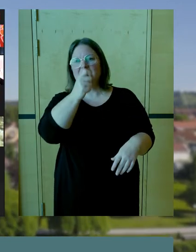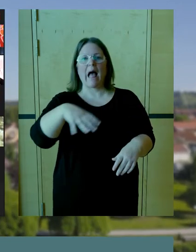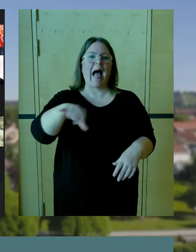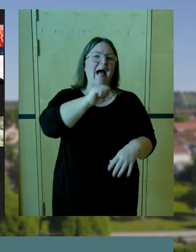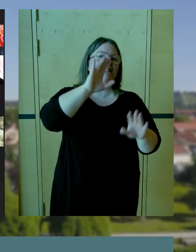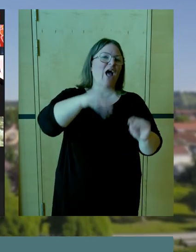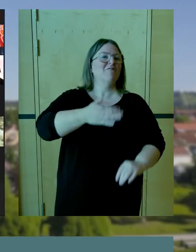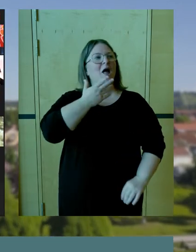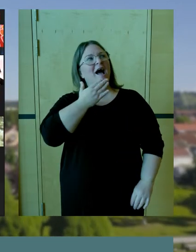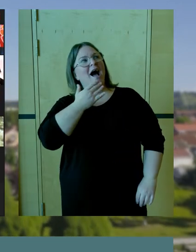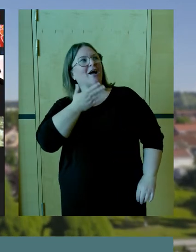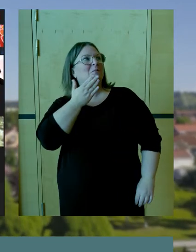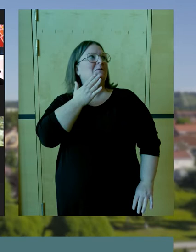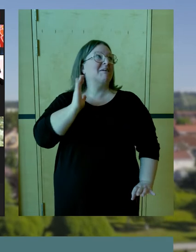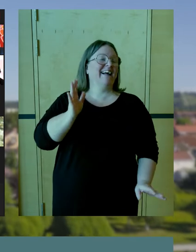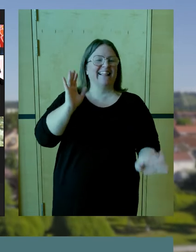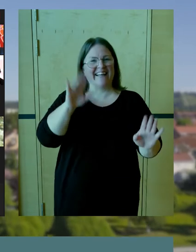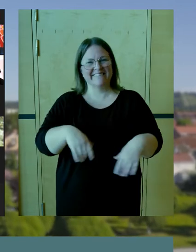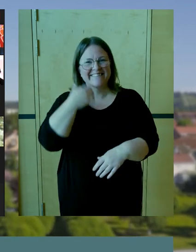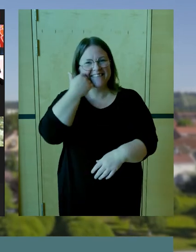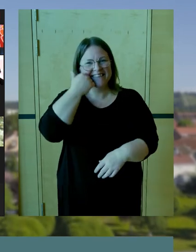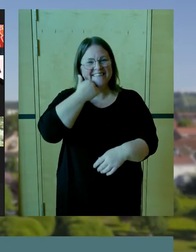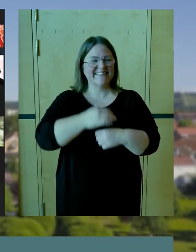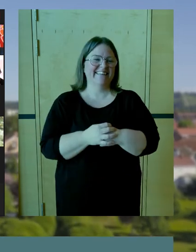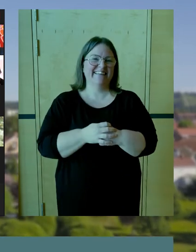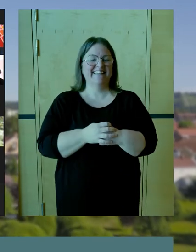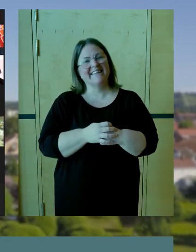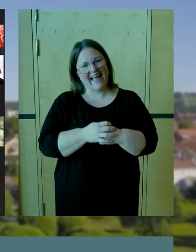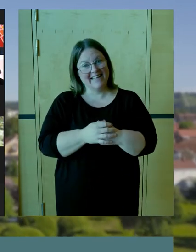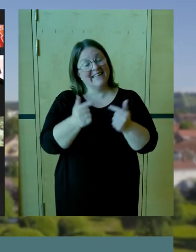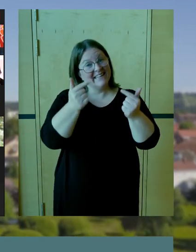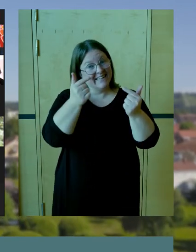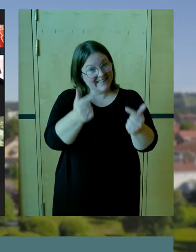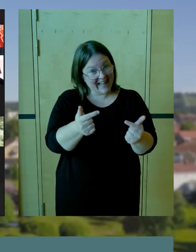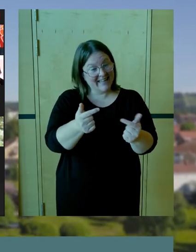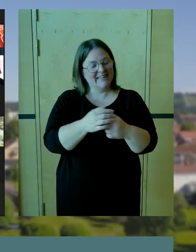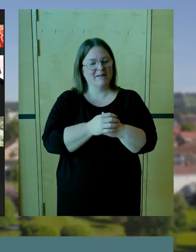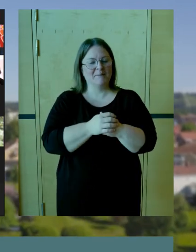Nej men tack för rådet